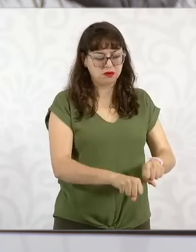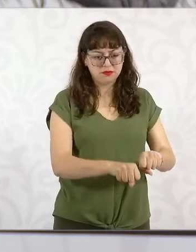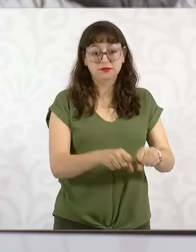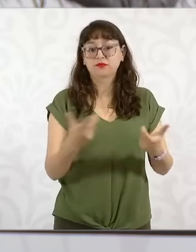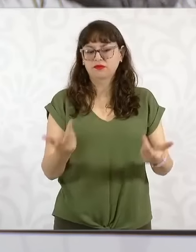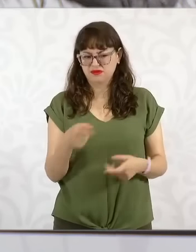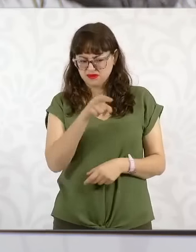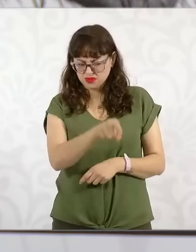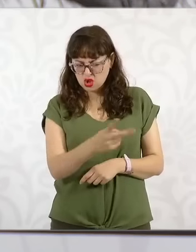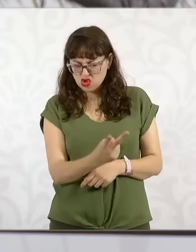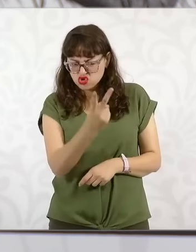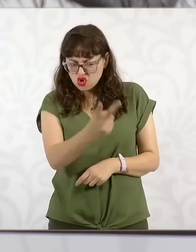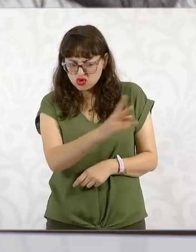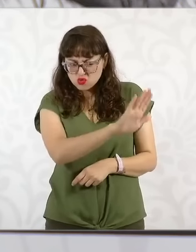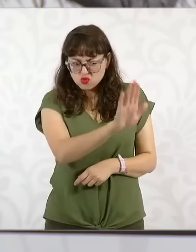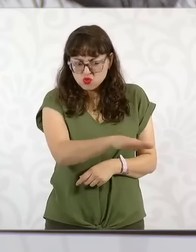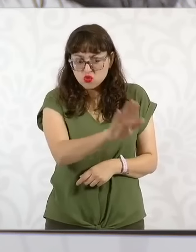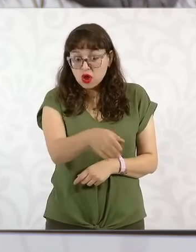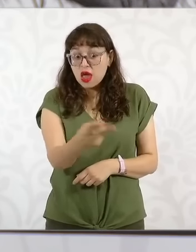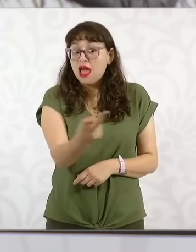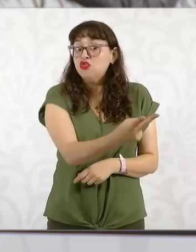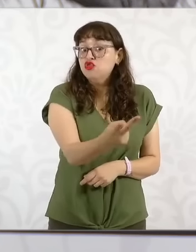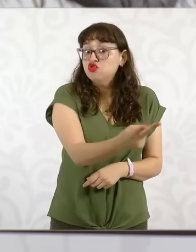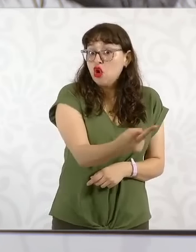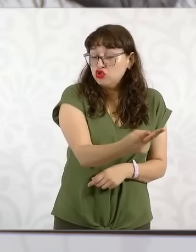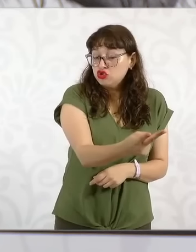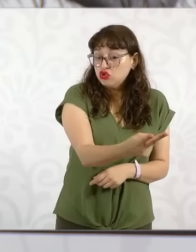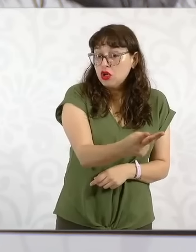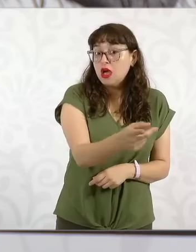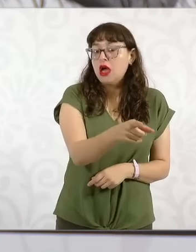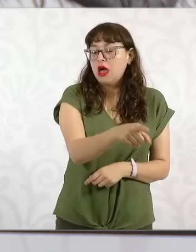que es donde tenemos los primeros indicios de los que acompañan al autor material. De ahí se